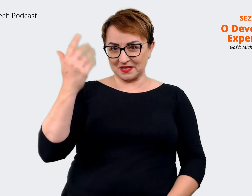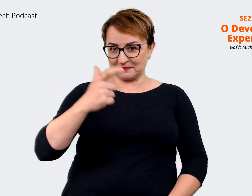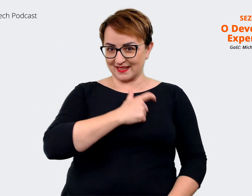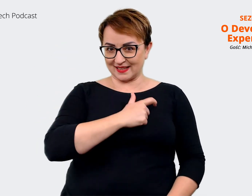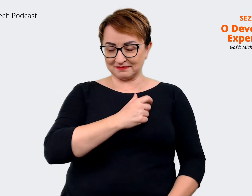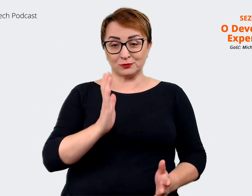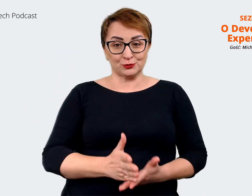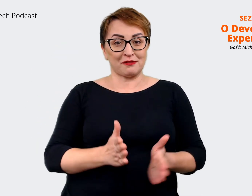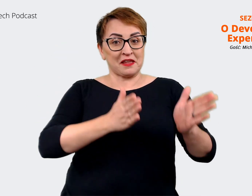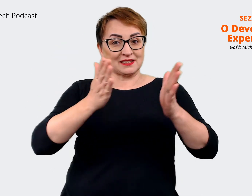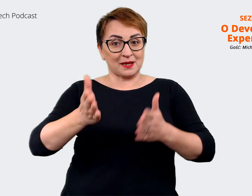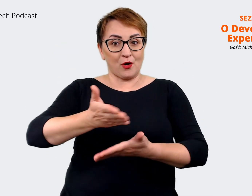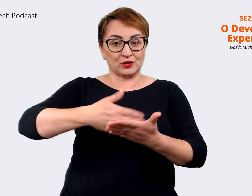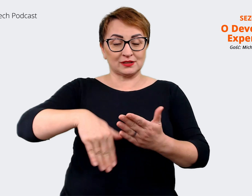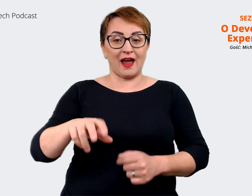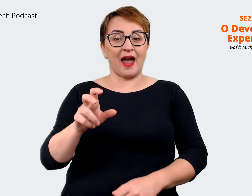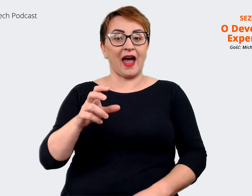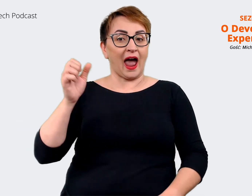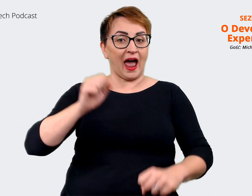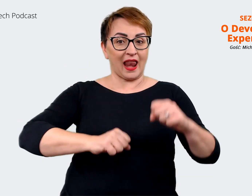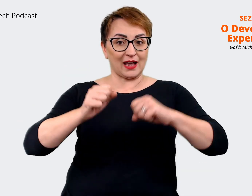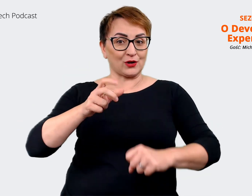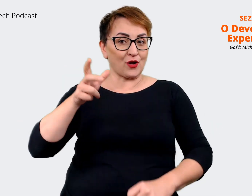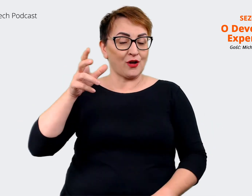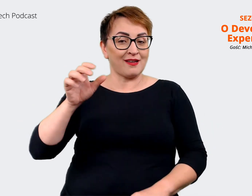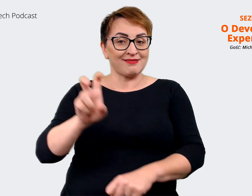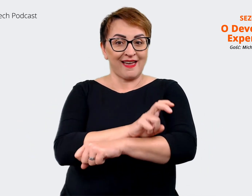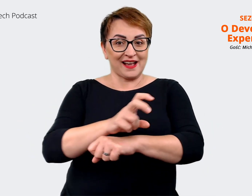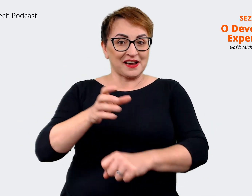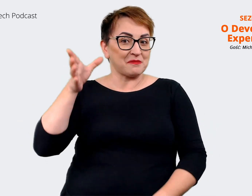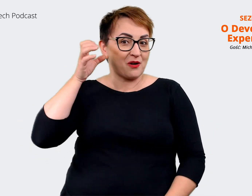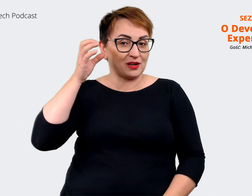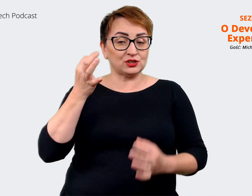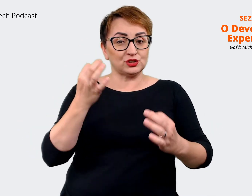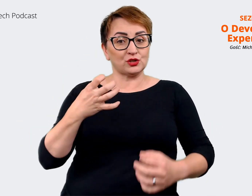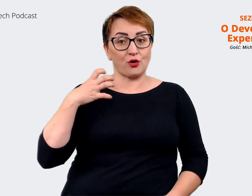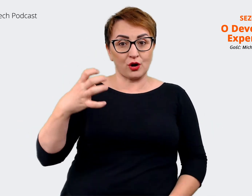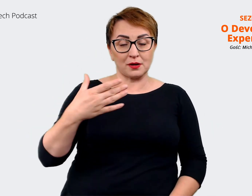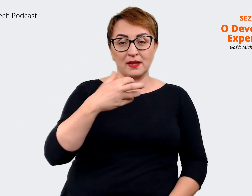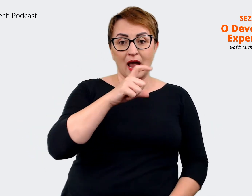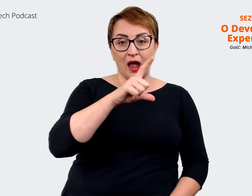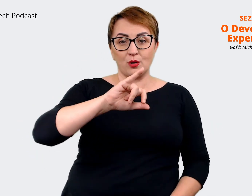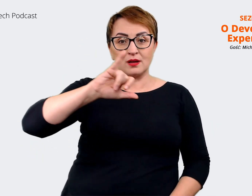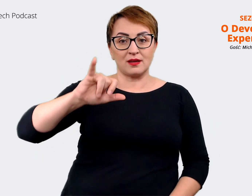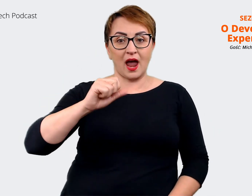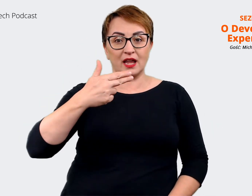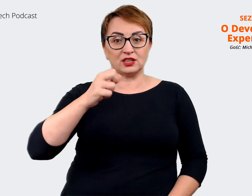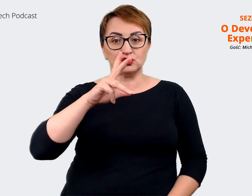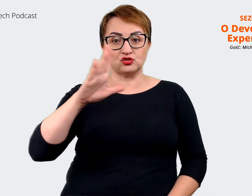Witam Was serdecznie w kolejnym odcinku Allegro Tech Podcast. Moim gościem dzisiaj jest Michał Janiszewski. Cześć Michał. Michał: Cześć. Witam.